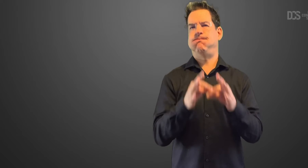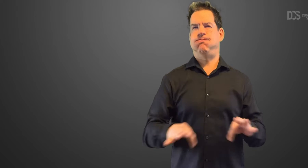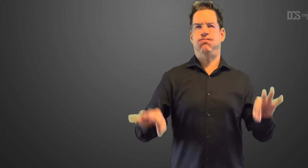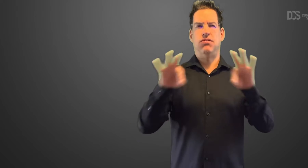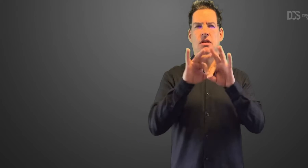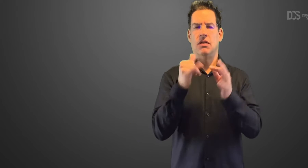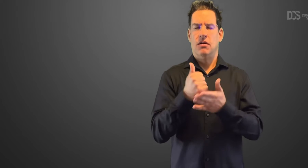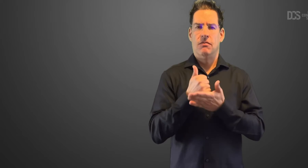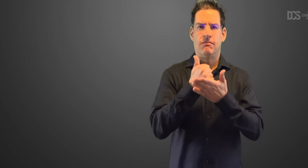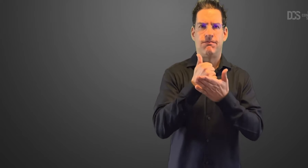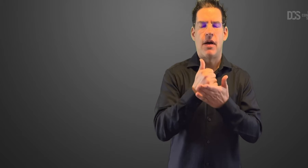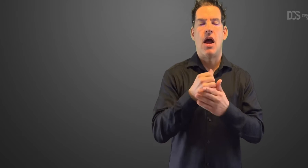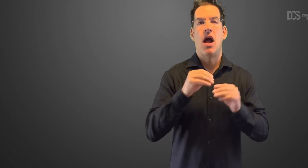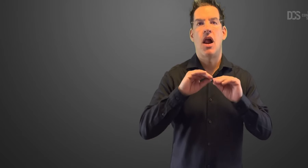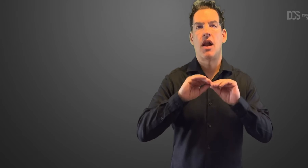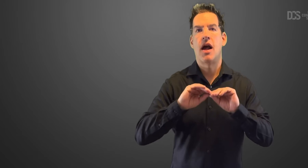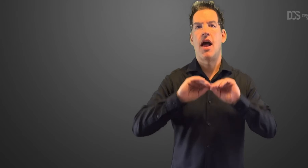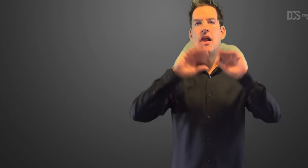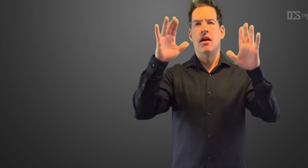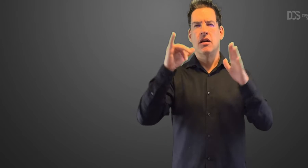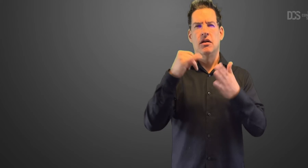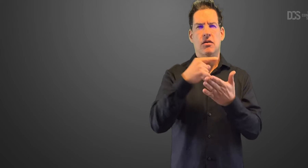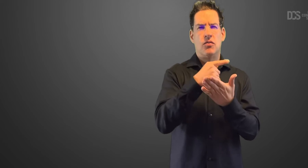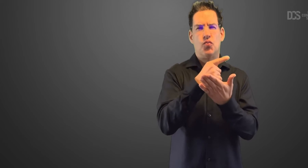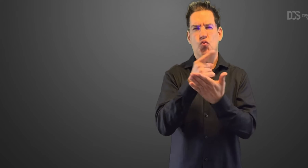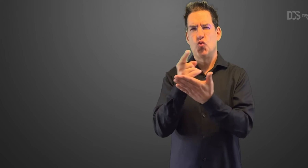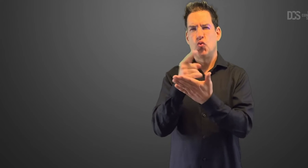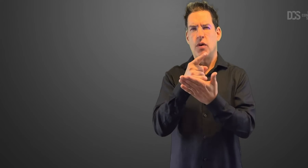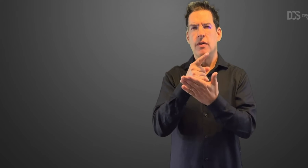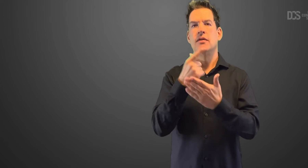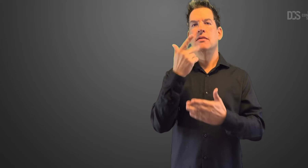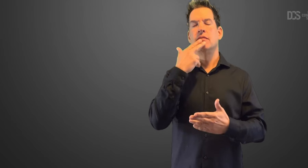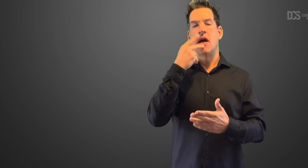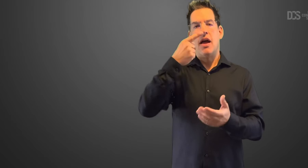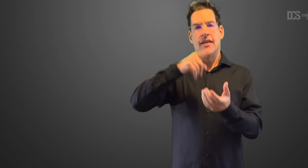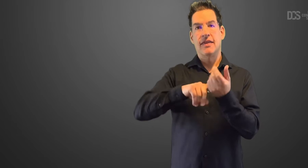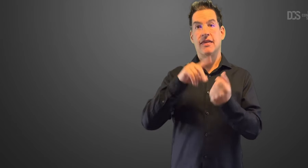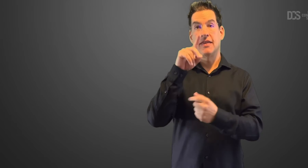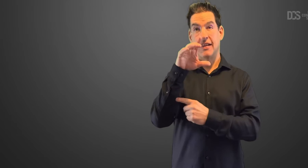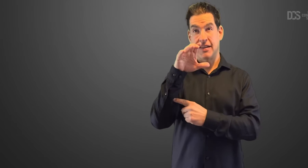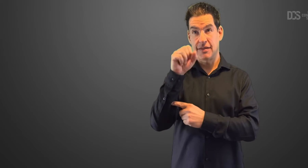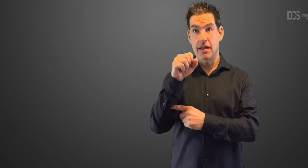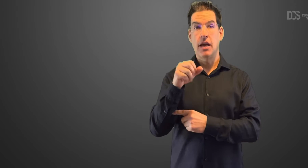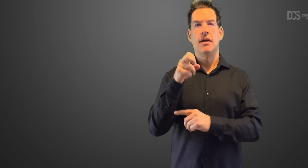brújula que podemos utilizar en DCS.